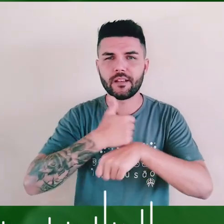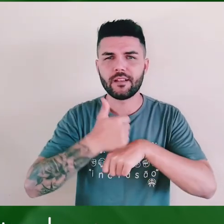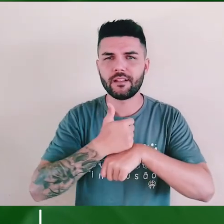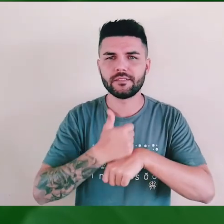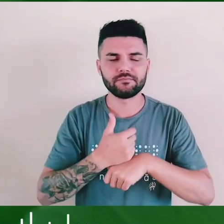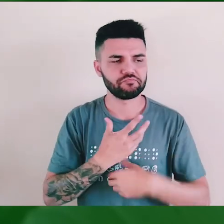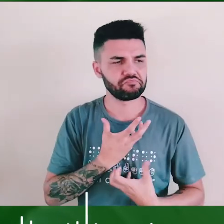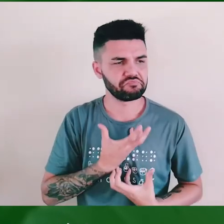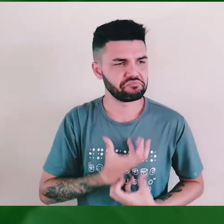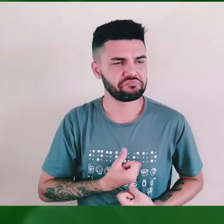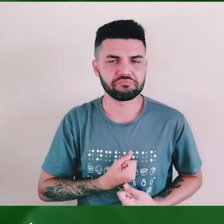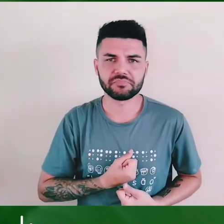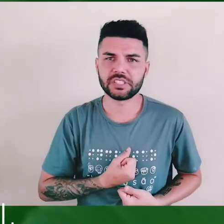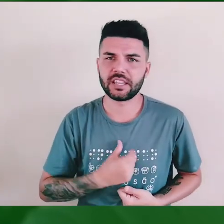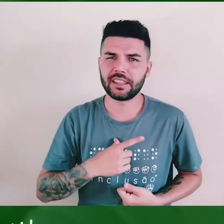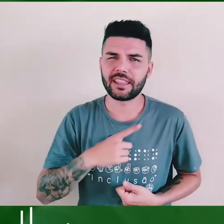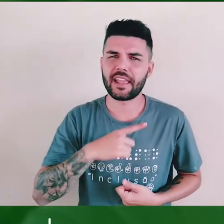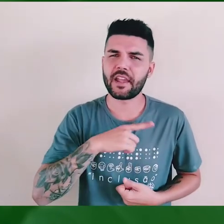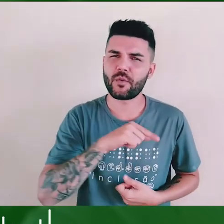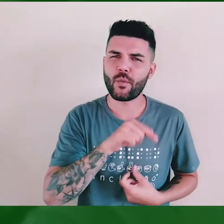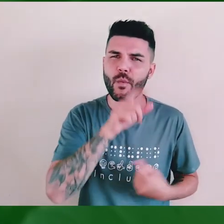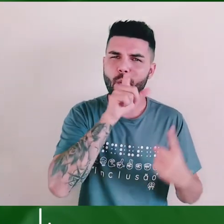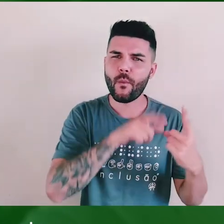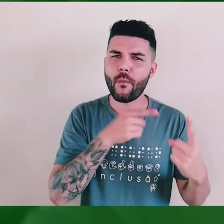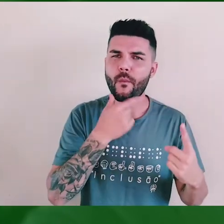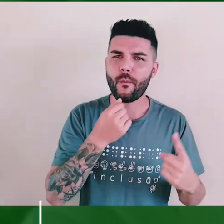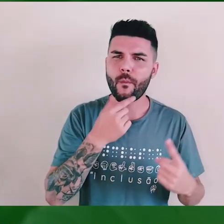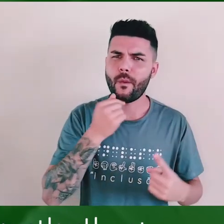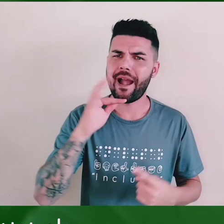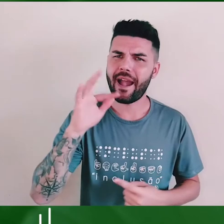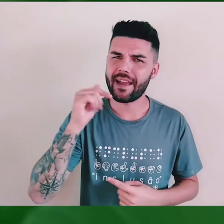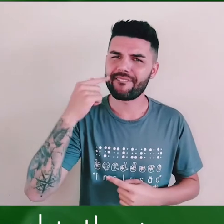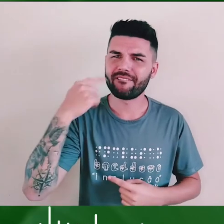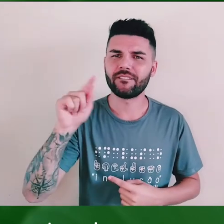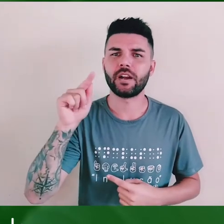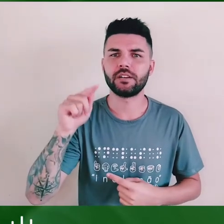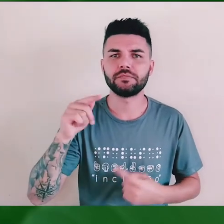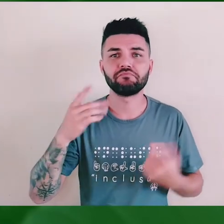gosto de falar, você vai com uma expectativa e aí quando conhece o cara é um puta de